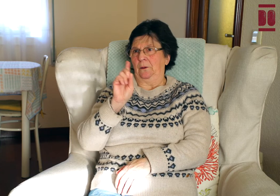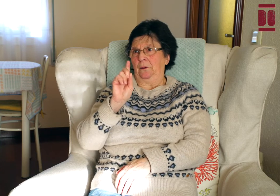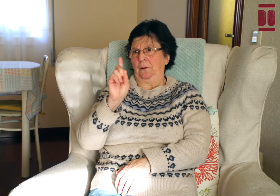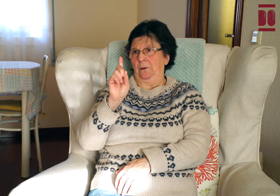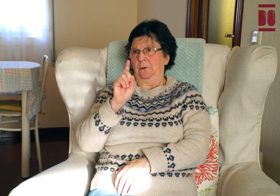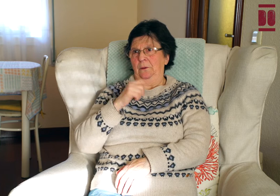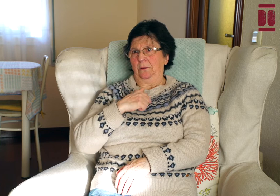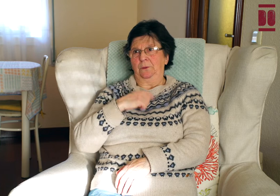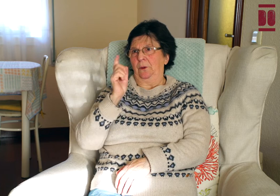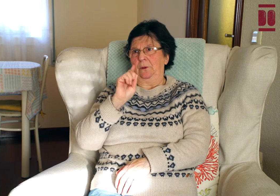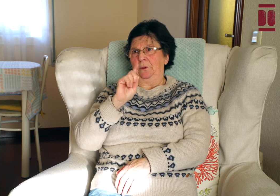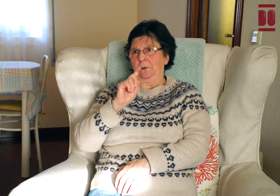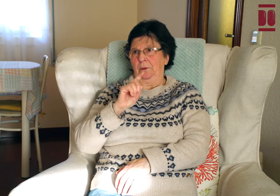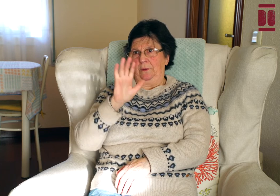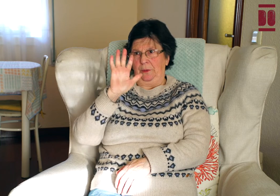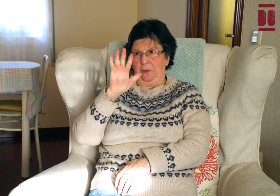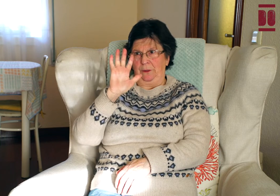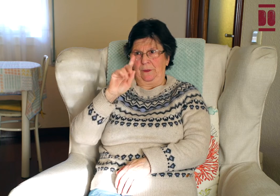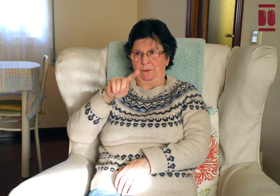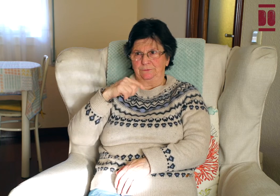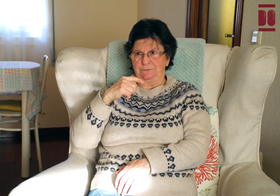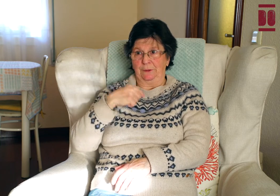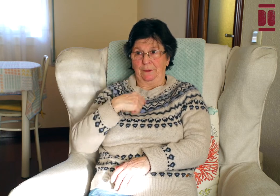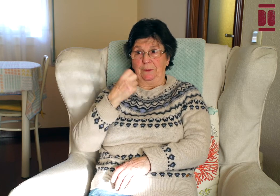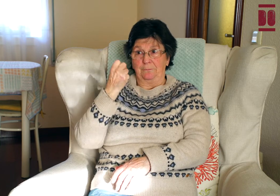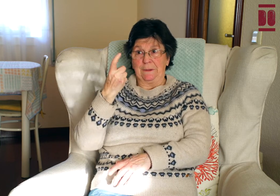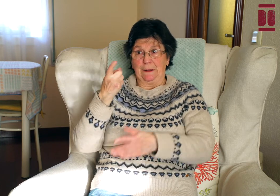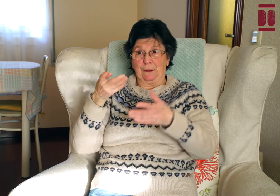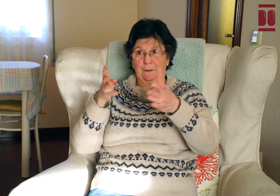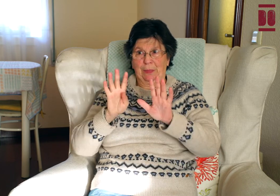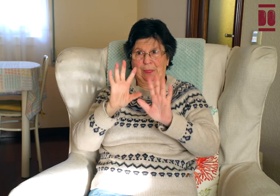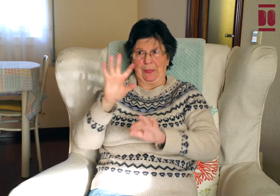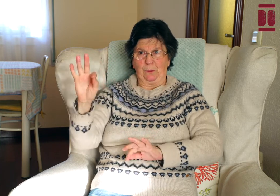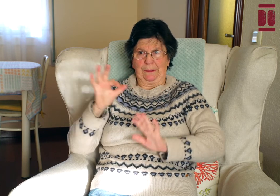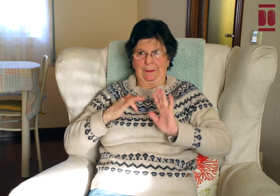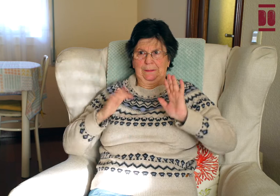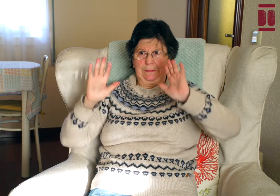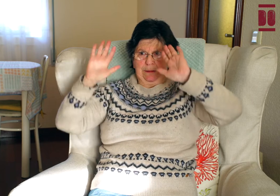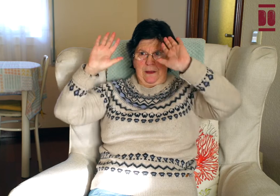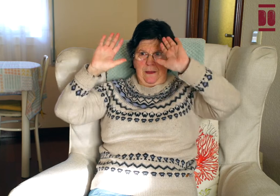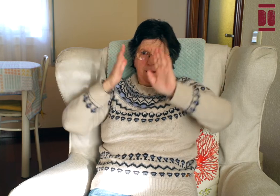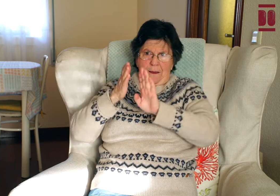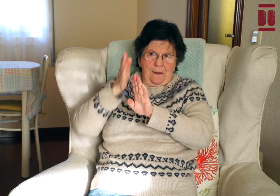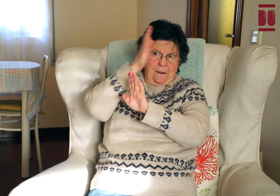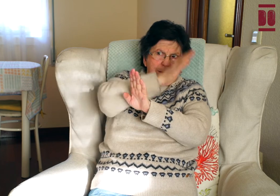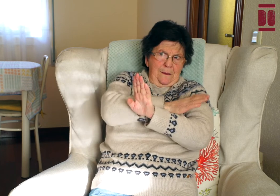Ah, yo no. Yo no porque nací después, en 1950. Me libré de la guerra española.